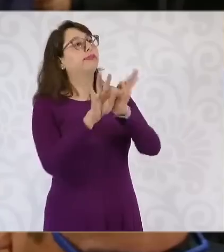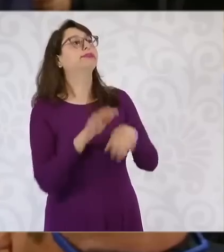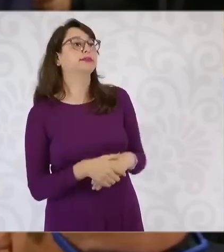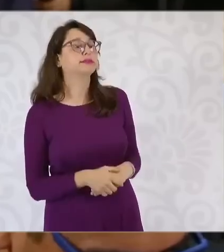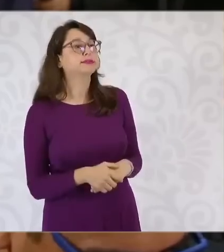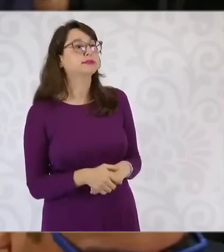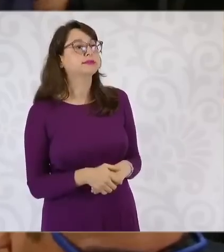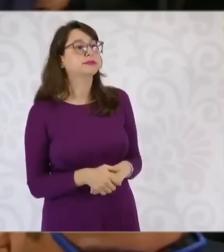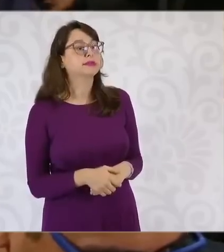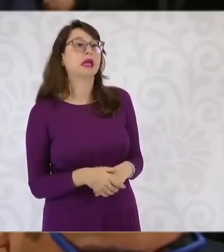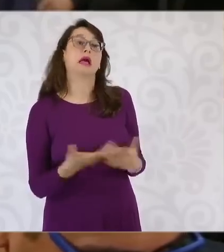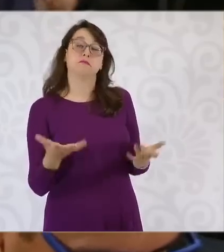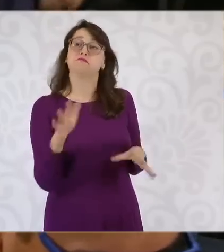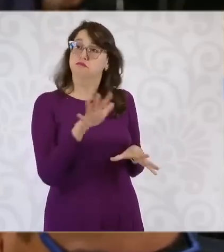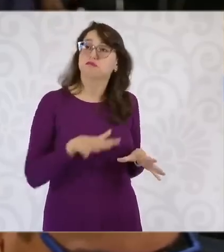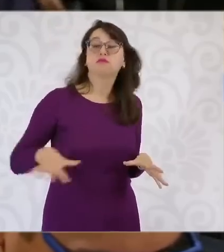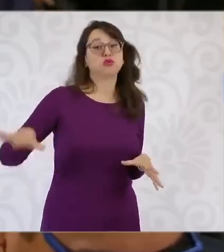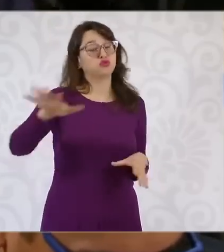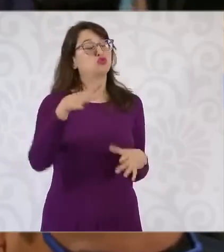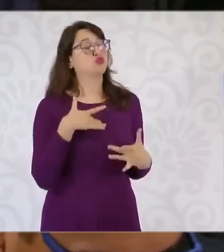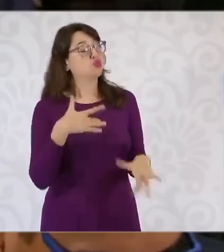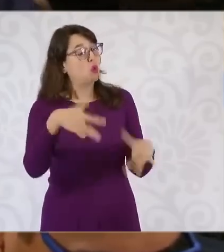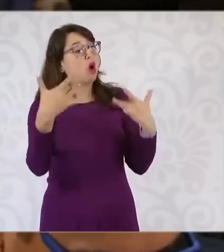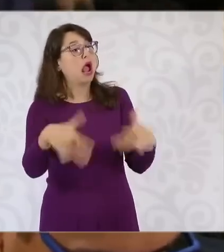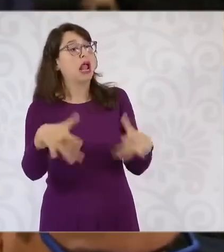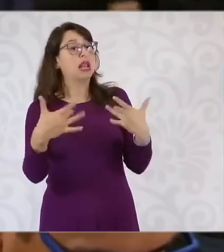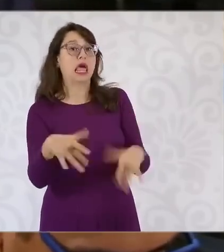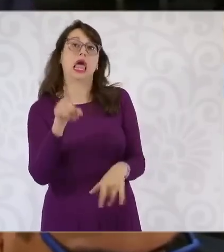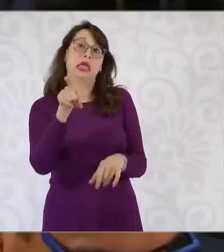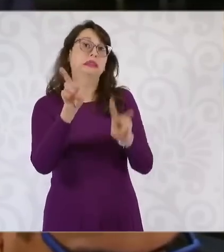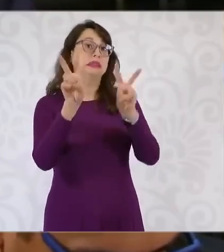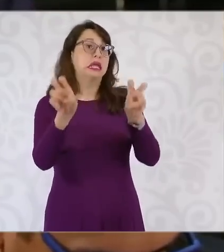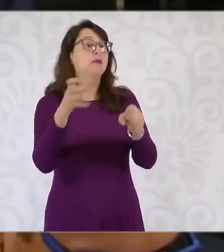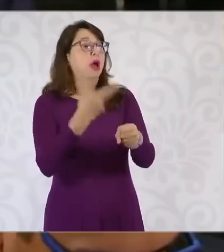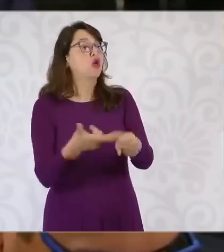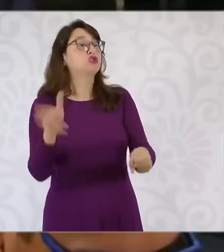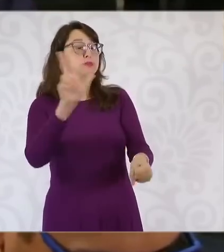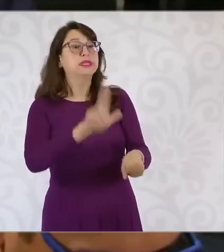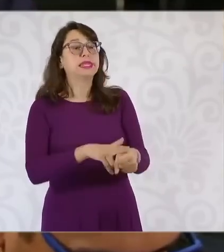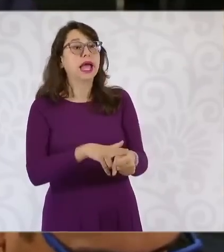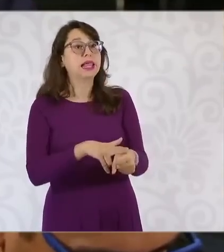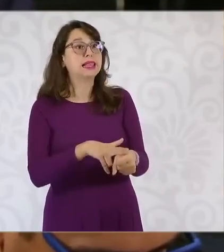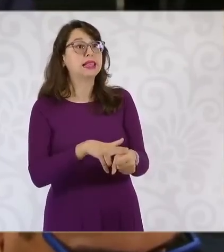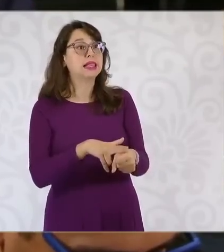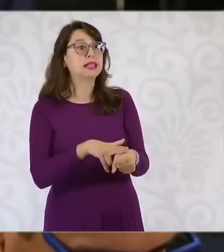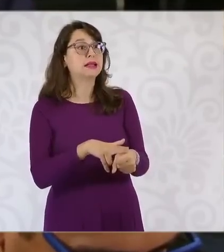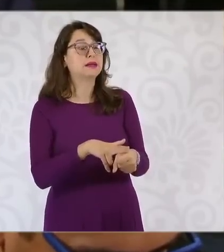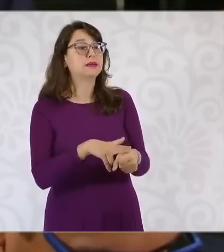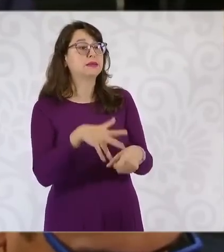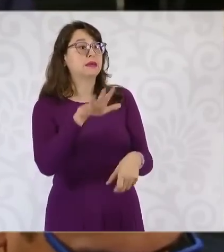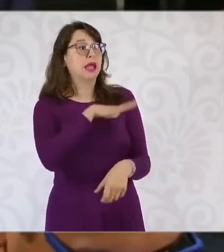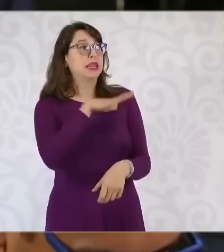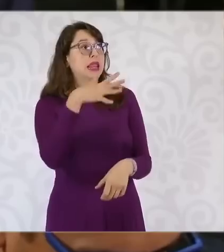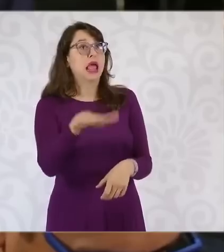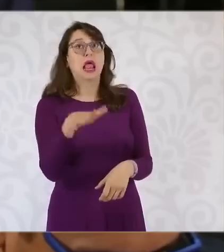se está viviendo en Sonora con el hospital general eh que Ahora tiene otro nombre que ahora es INS